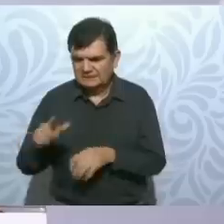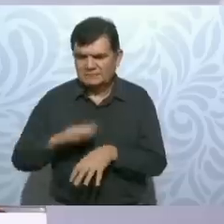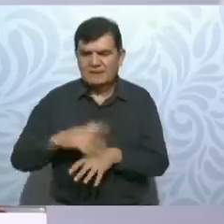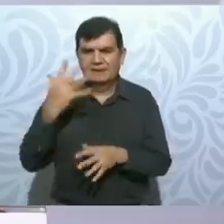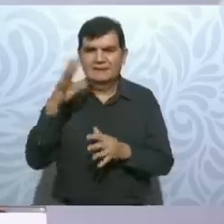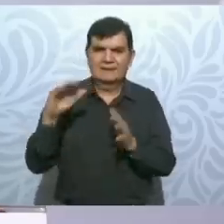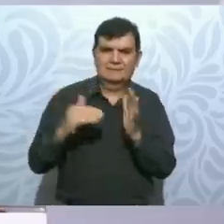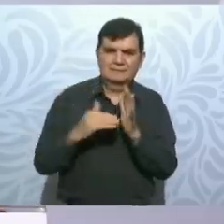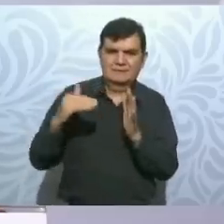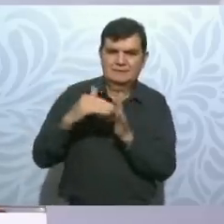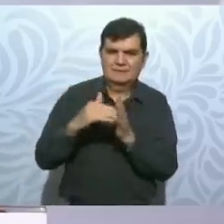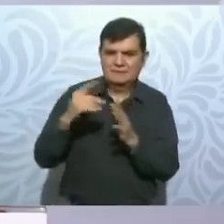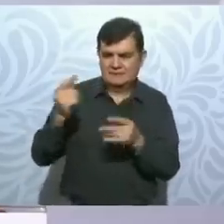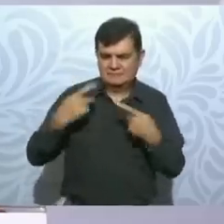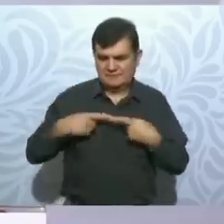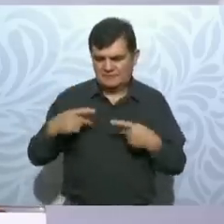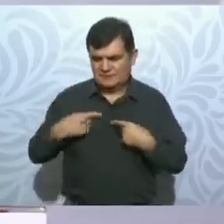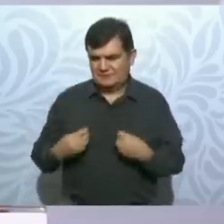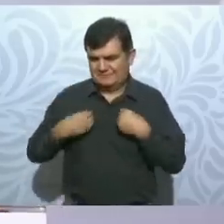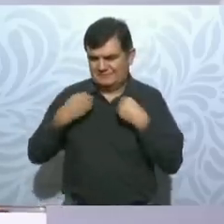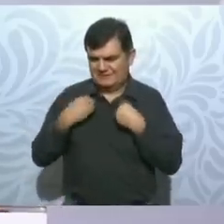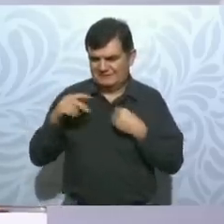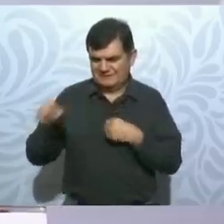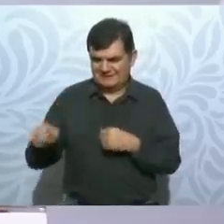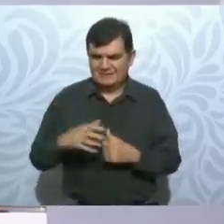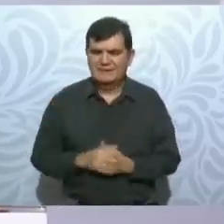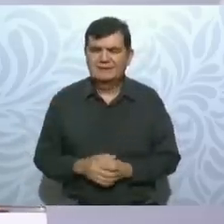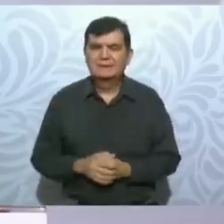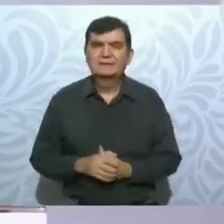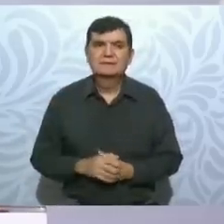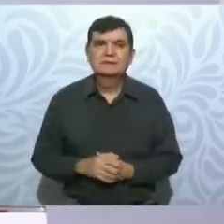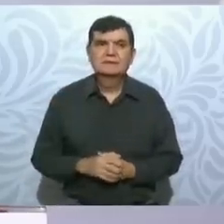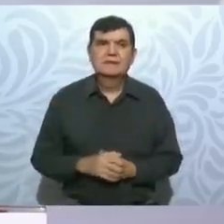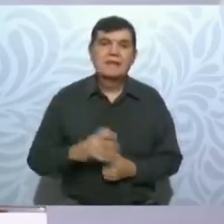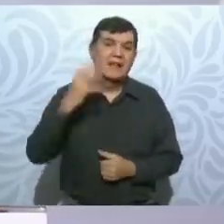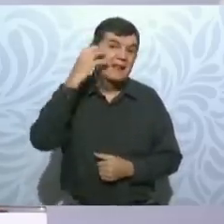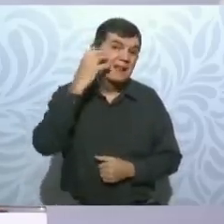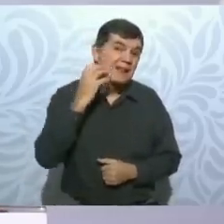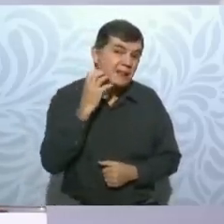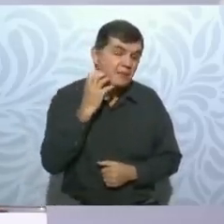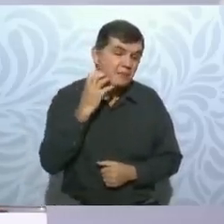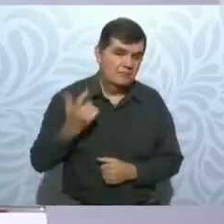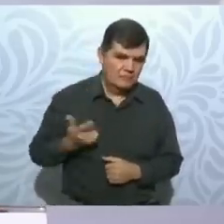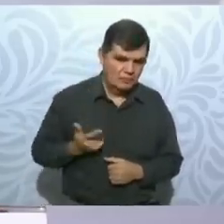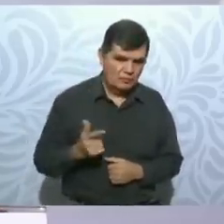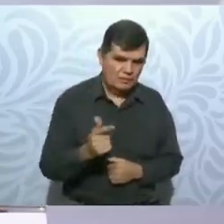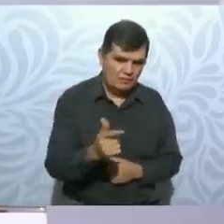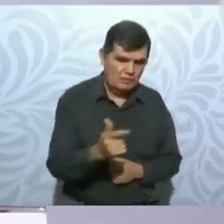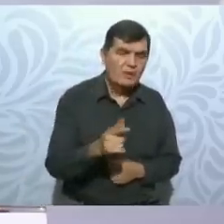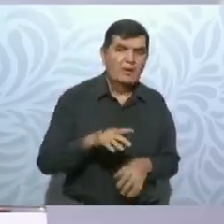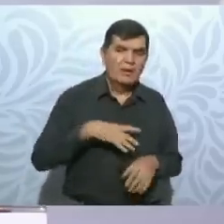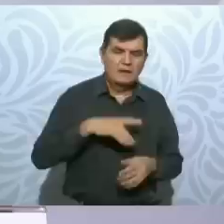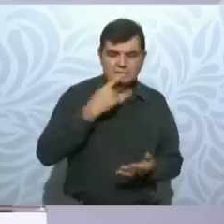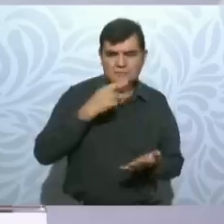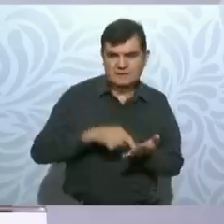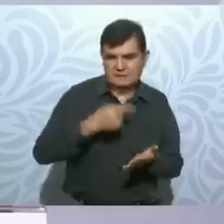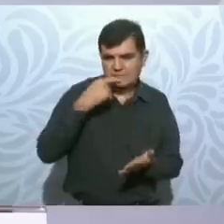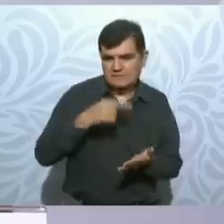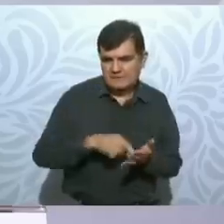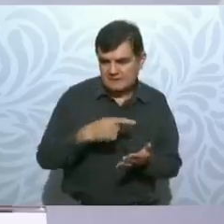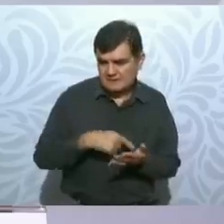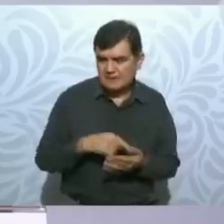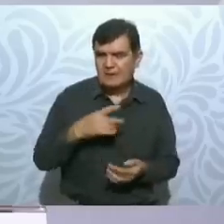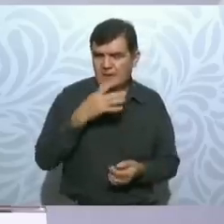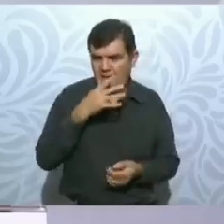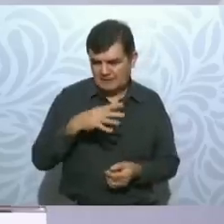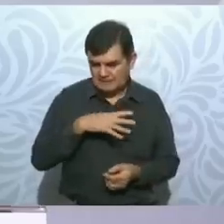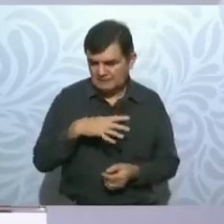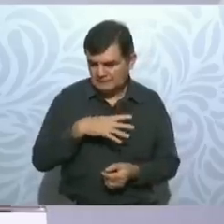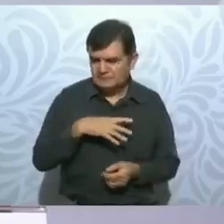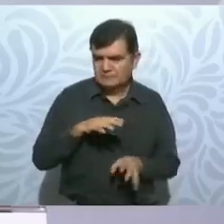millones de habitantes León en Guanajuato en León y en Celaya esencialmente verad son en